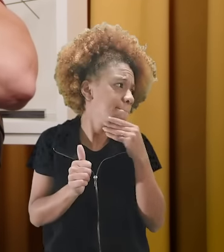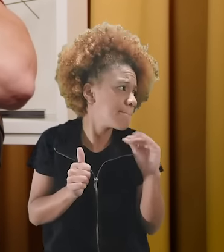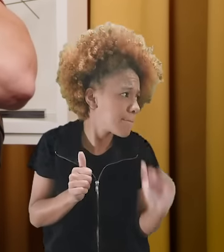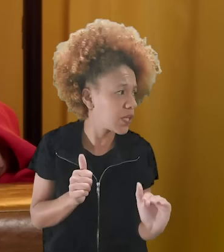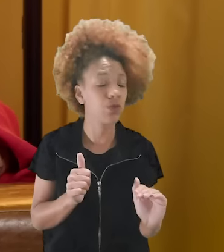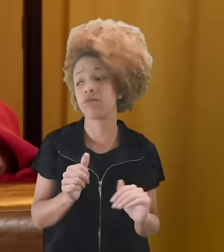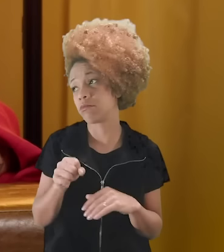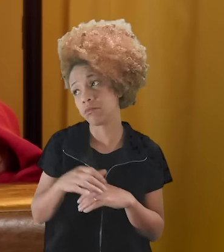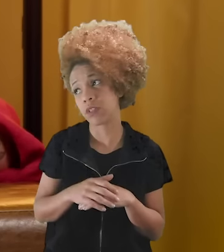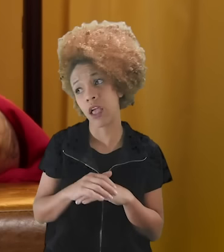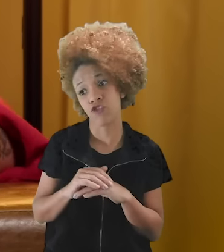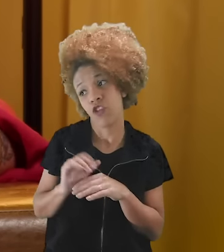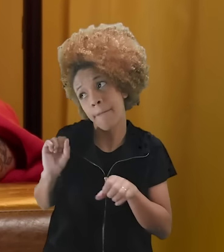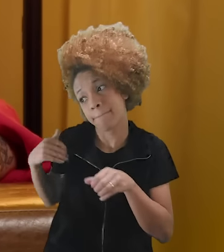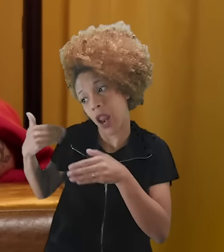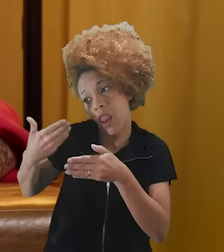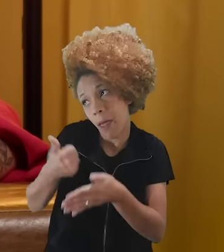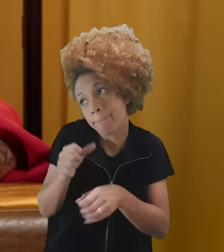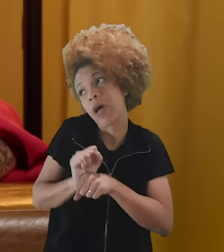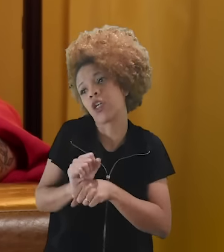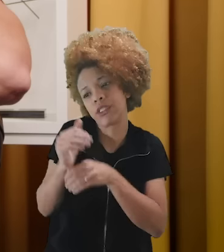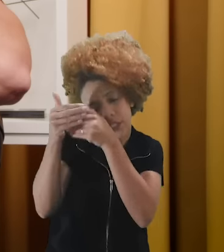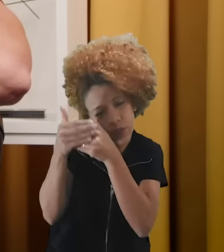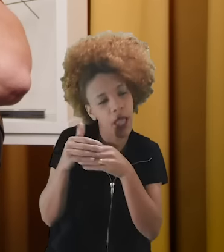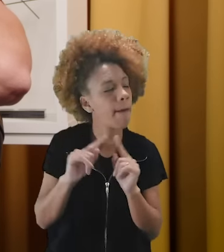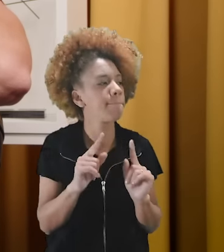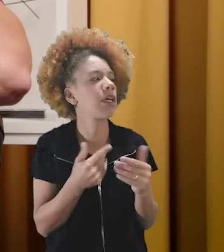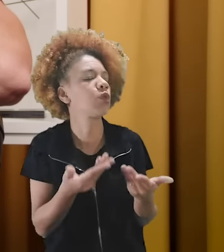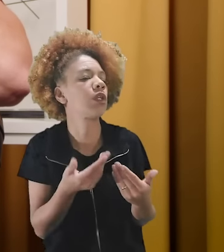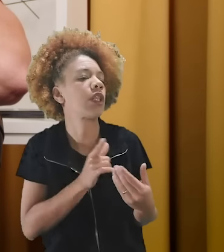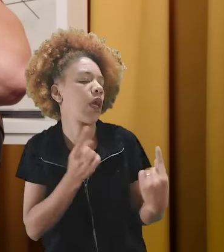de um tempo para cá a gente parou de se esconder né E quando tem um campeonato assim eh joga-se na